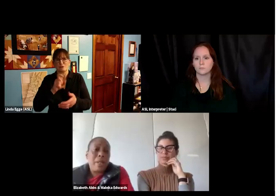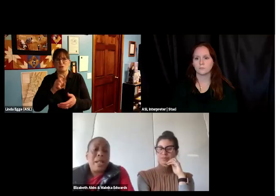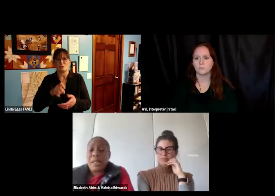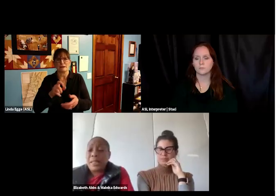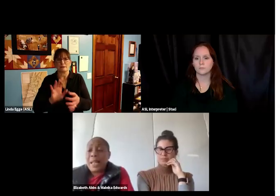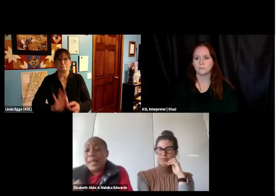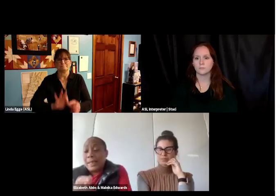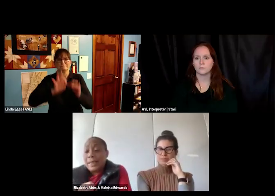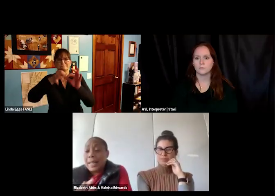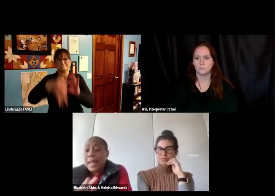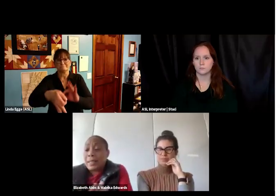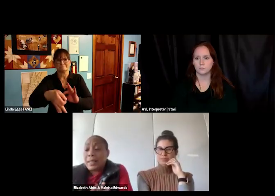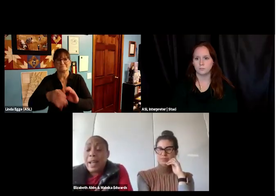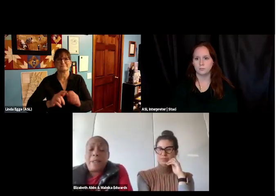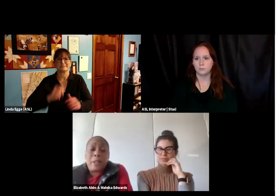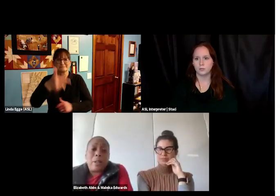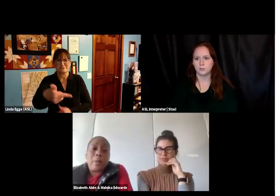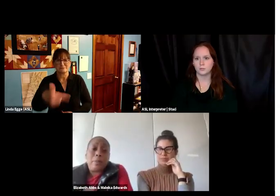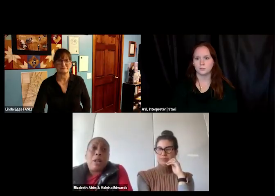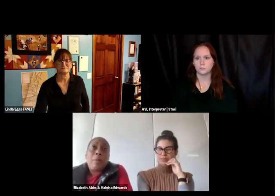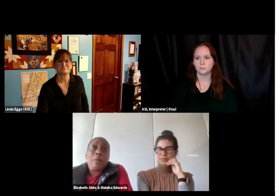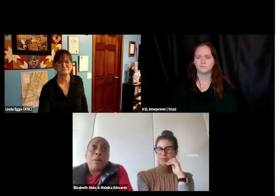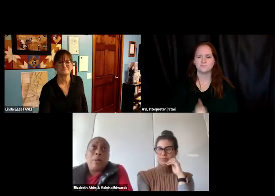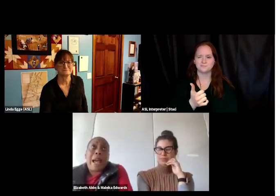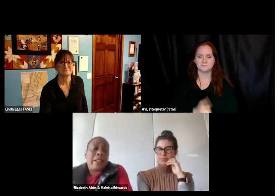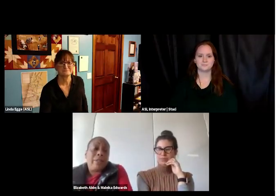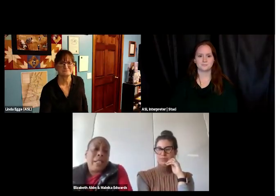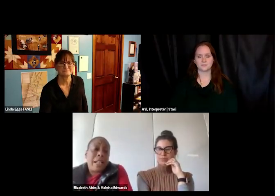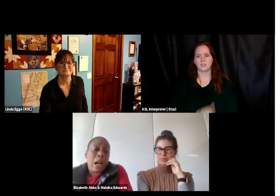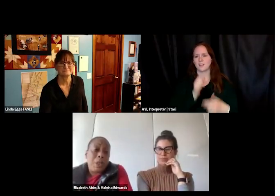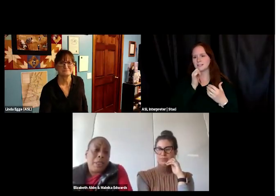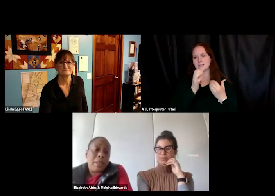que entró en vigor el 24 de septiembre de 2024,